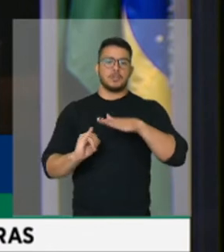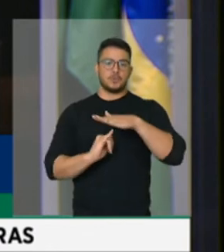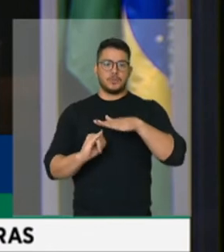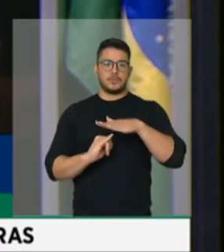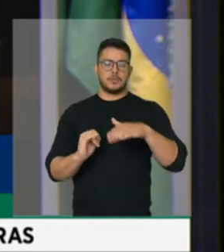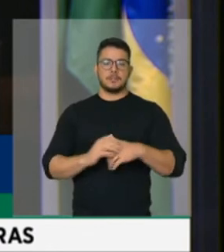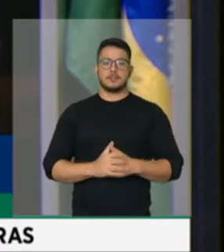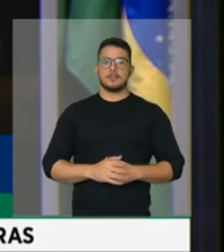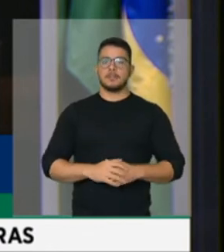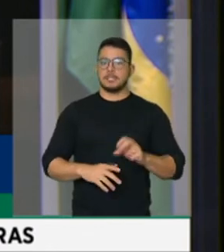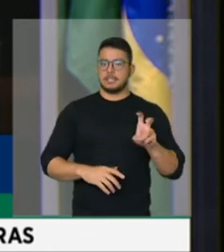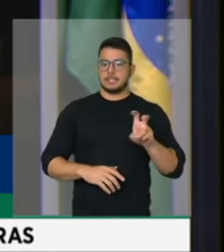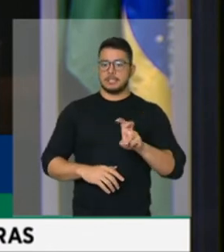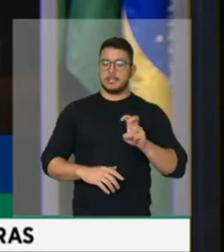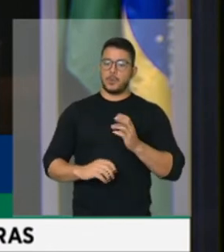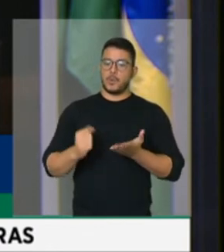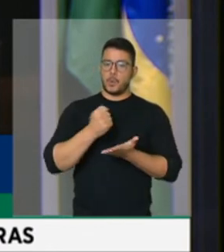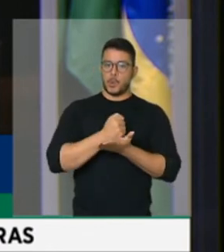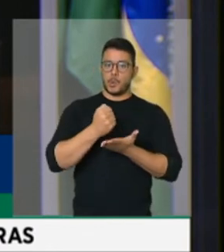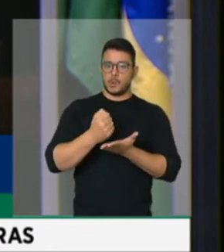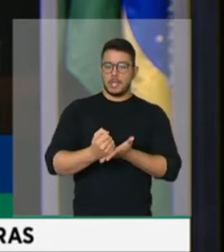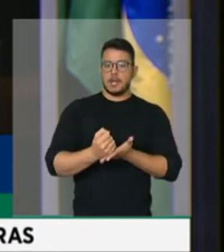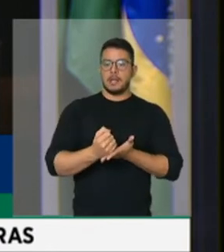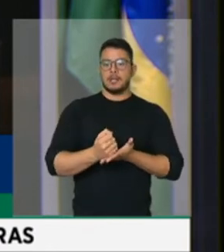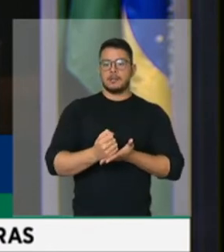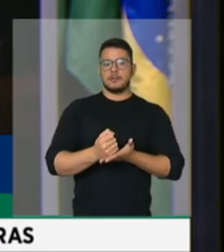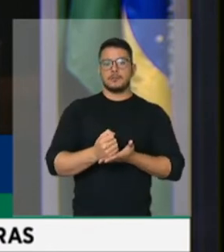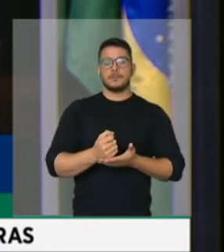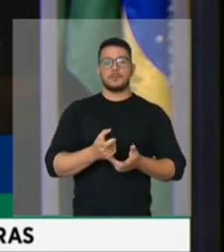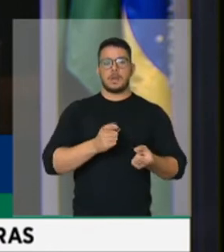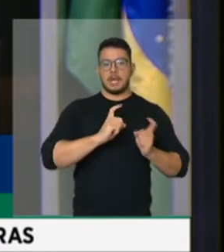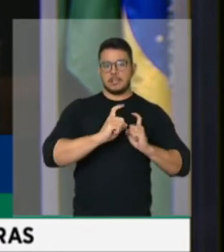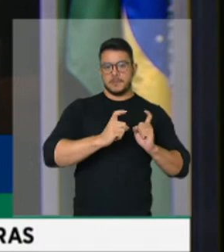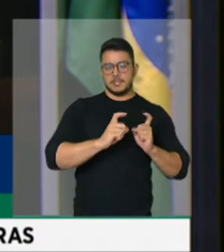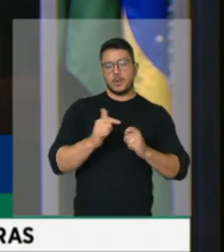TRÊS. VENDA DE AÇÕES INVESTIDORES EM GERAL NA BOLSA DE VALORES NOVA YORK. QUATRO. COLOCAÇÃO DE AÇÕES PARA